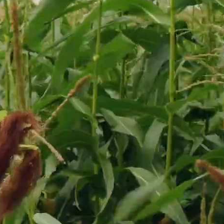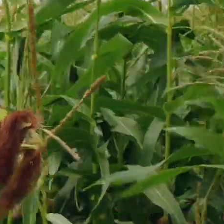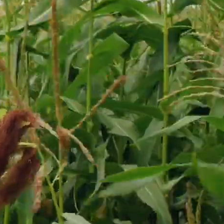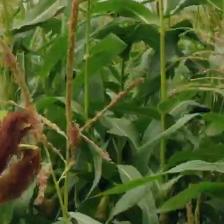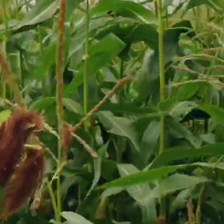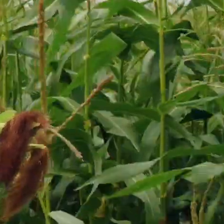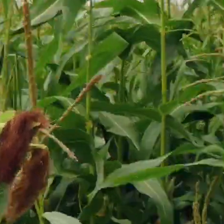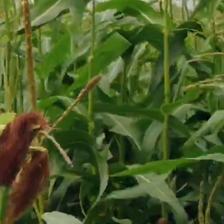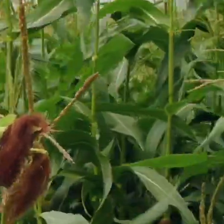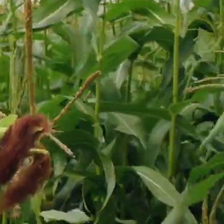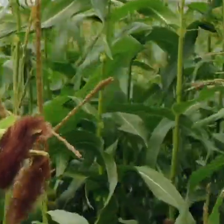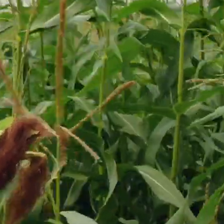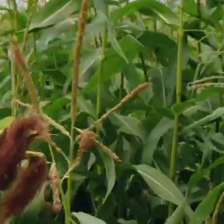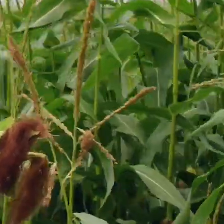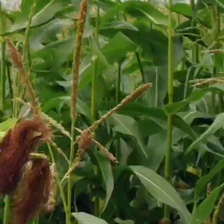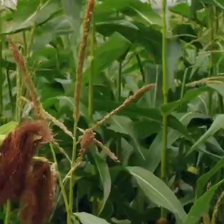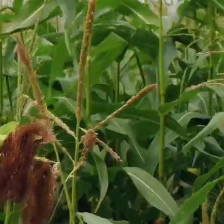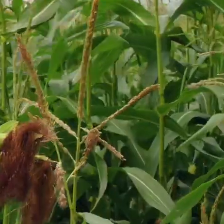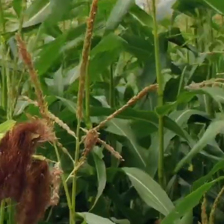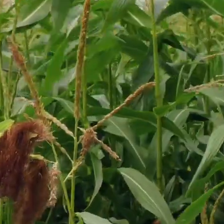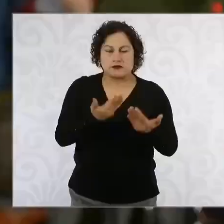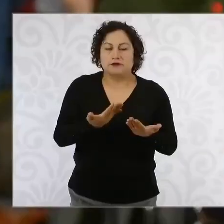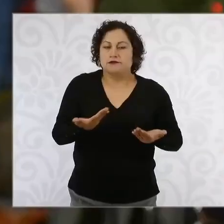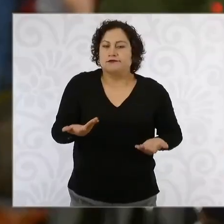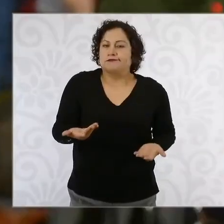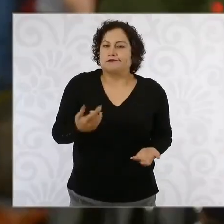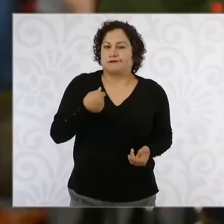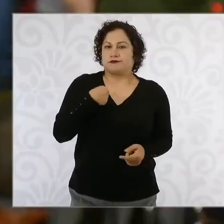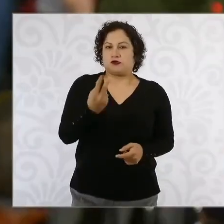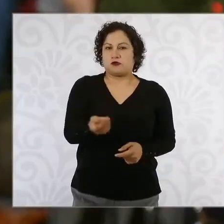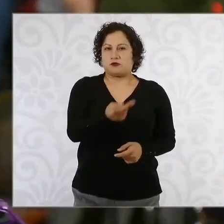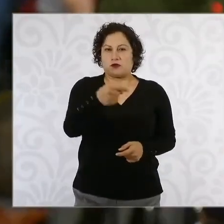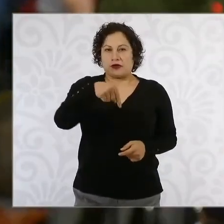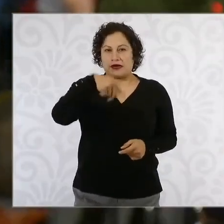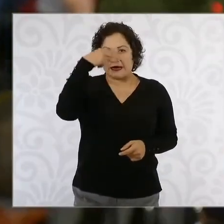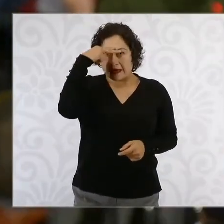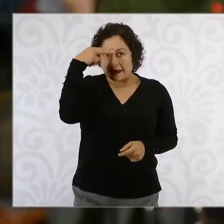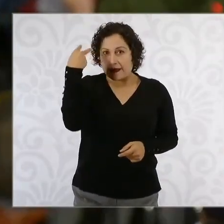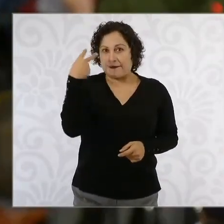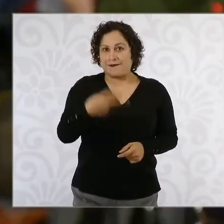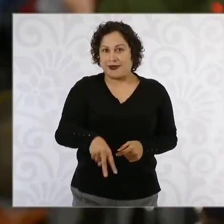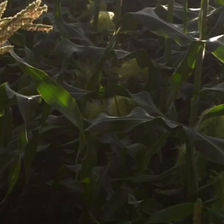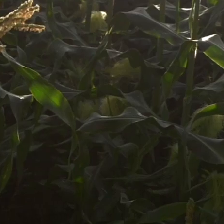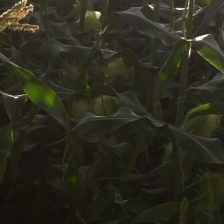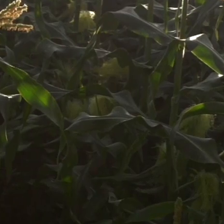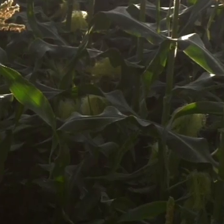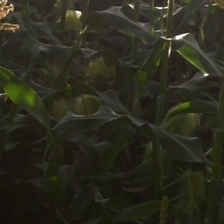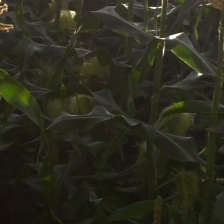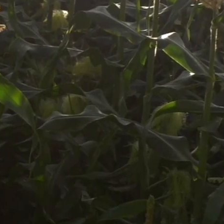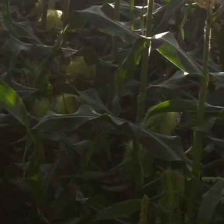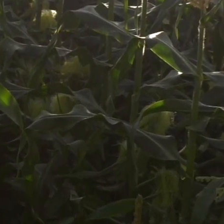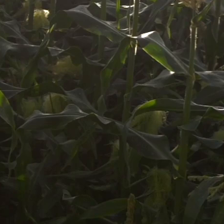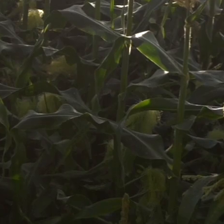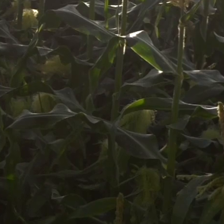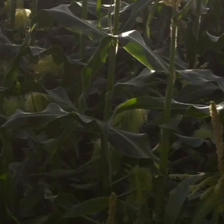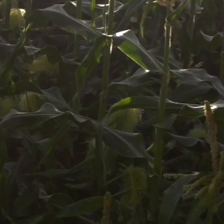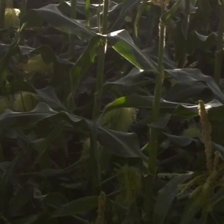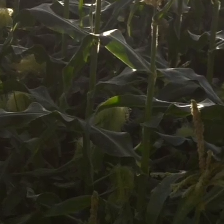puede hacer México para proteger eh las semillas autóctonas que son milenarias de su maíz y por